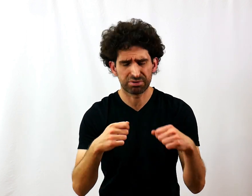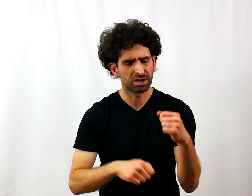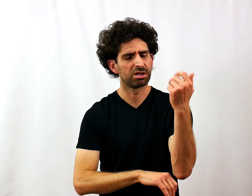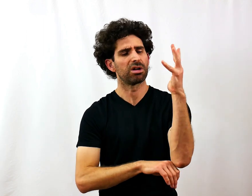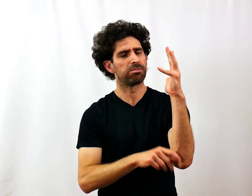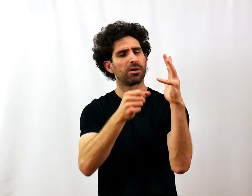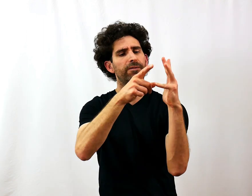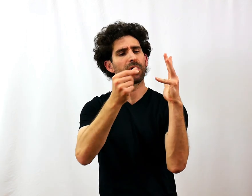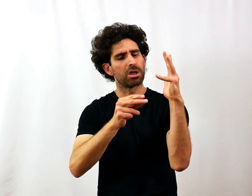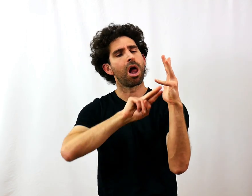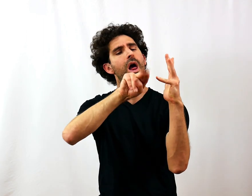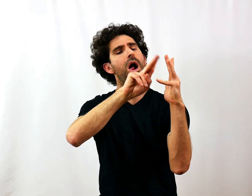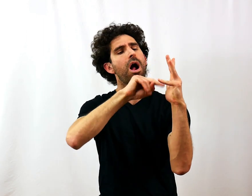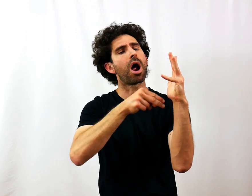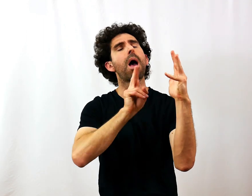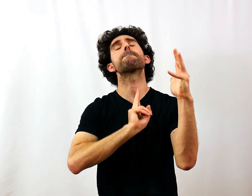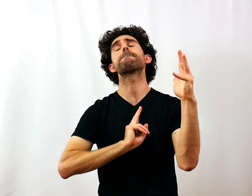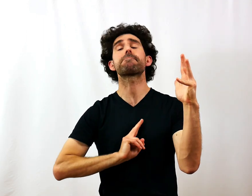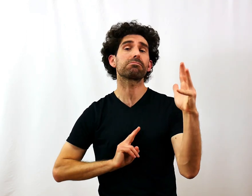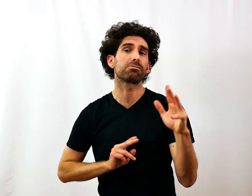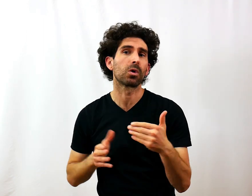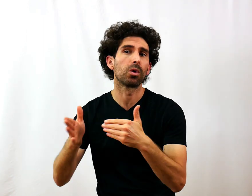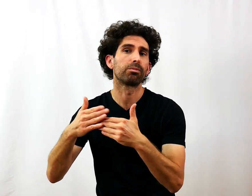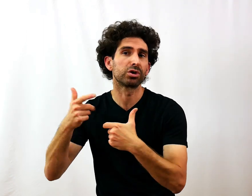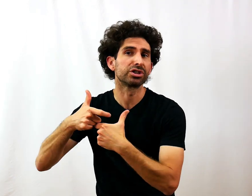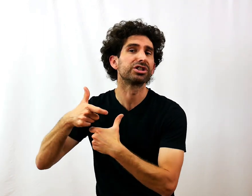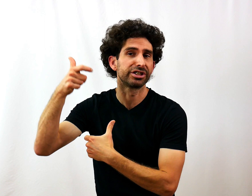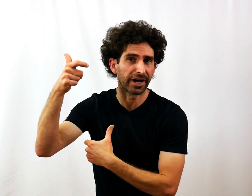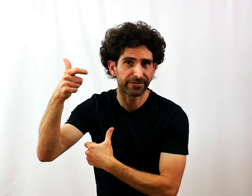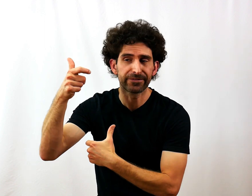et saisit des feuilles des arbres, un peu comme la girafe.